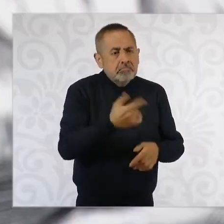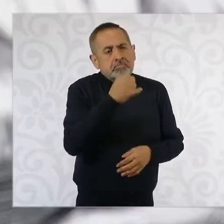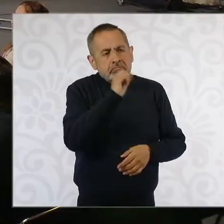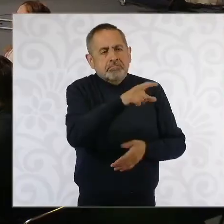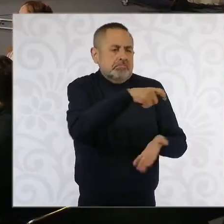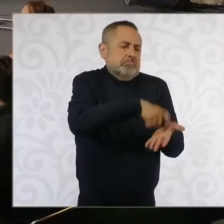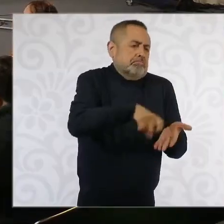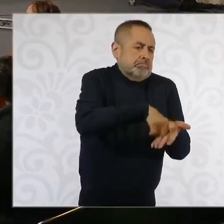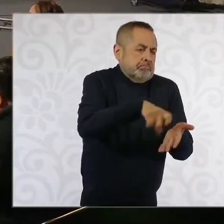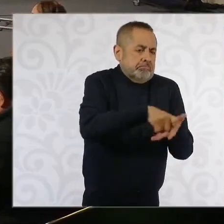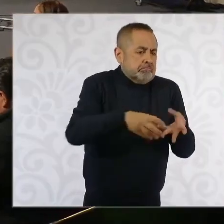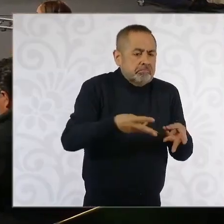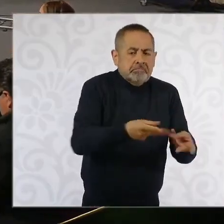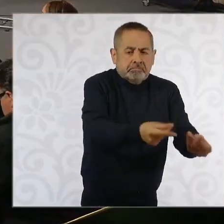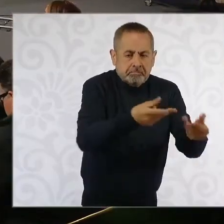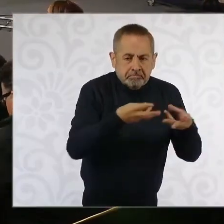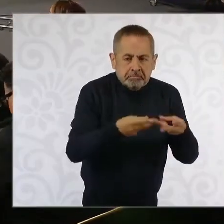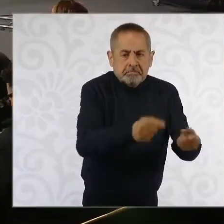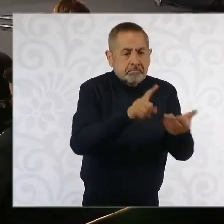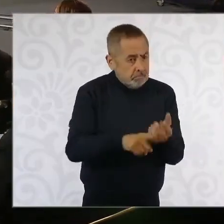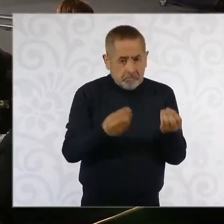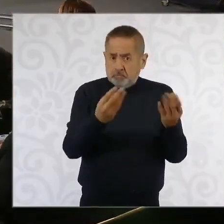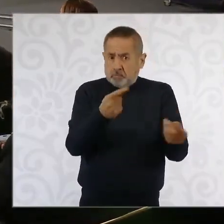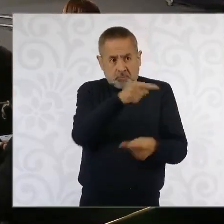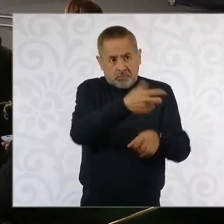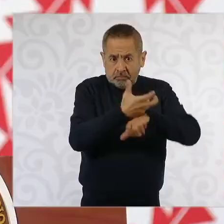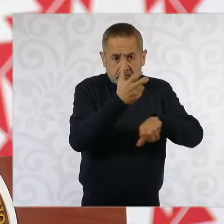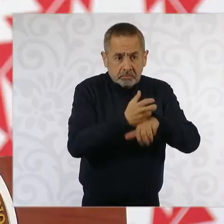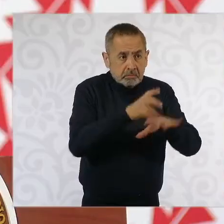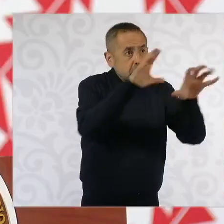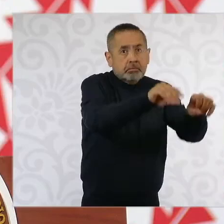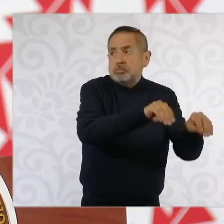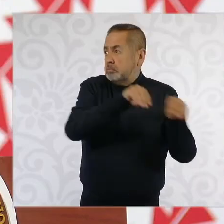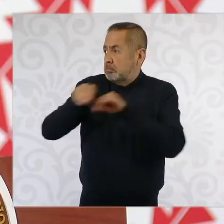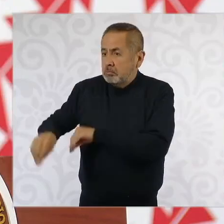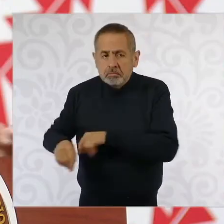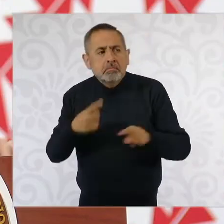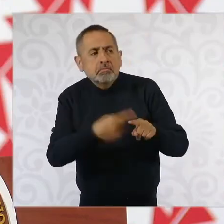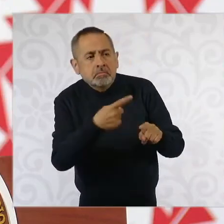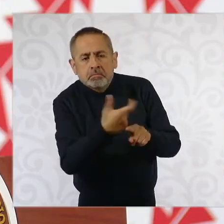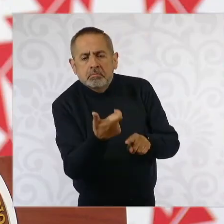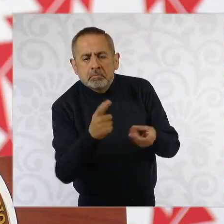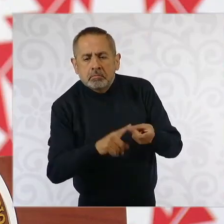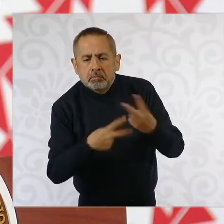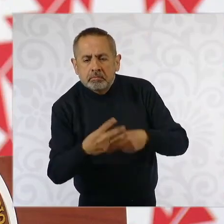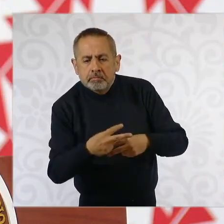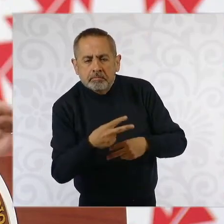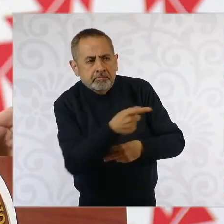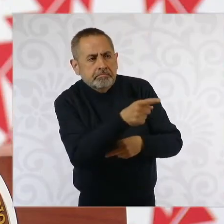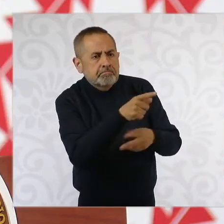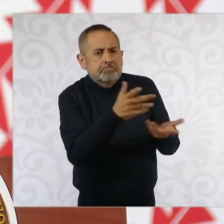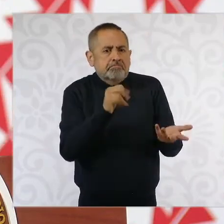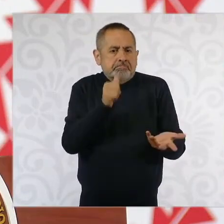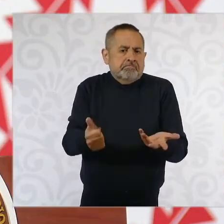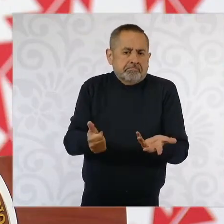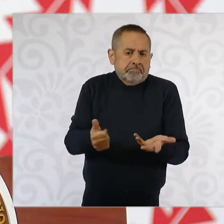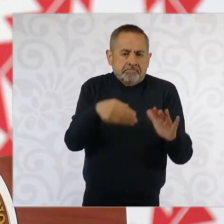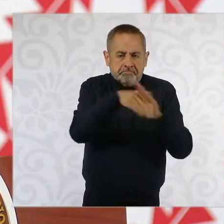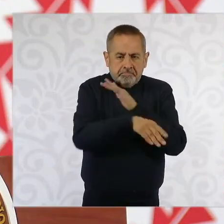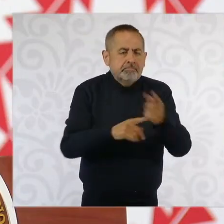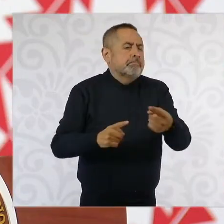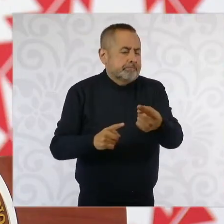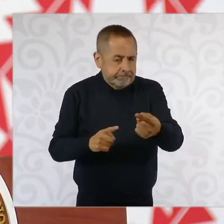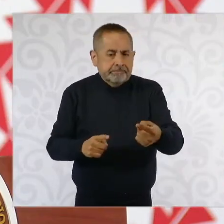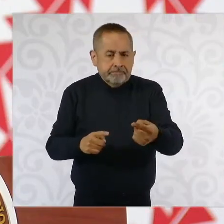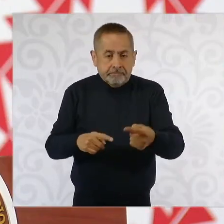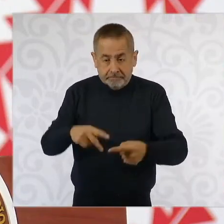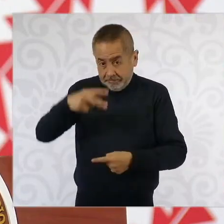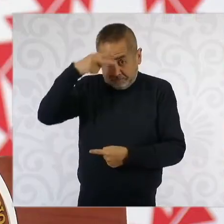es muy importante Entonces el trabajo de las y los mexicanos que son de lo mejor del mundo en